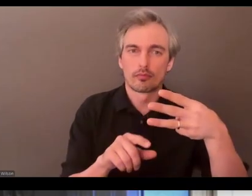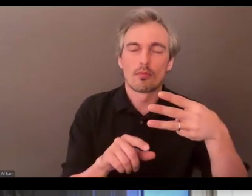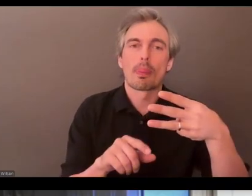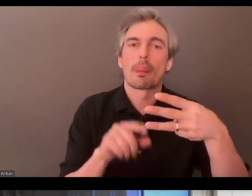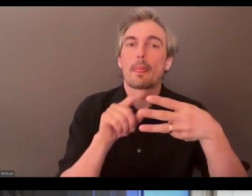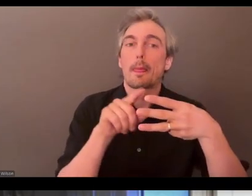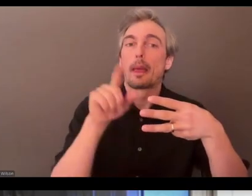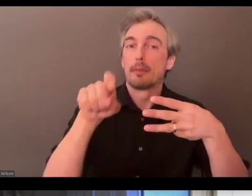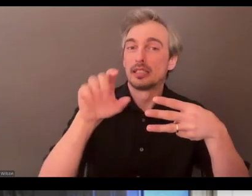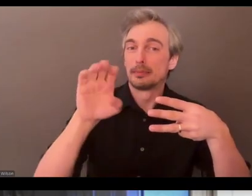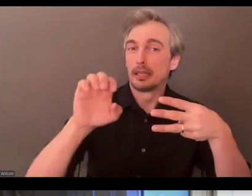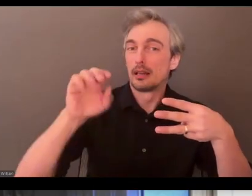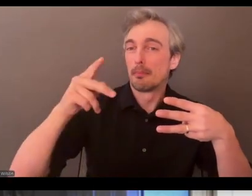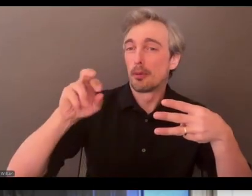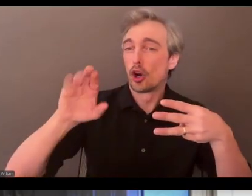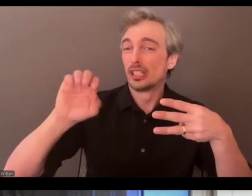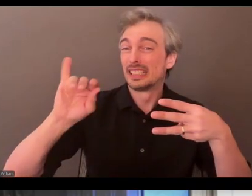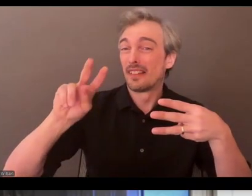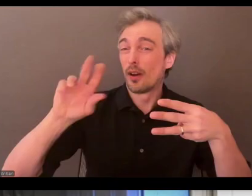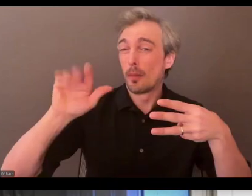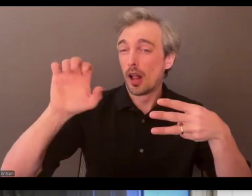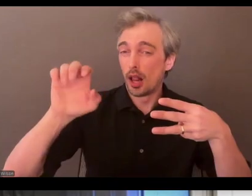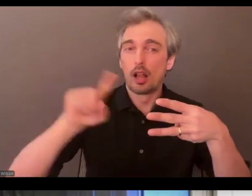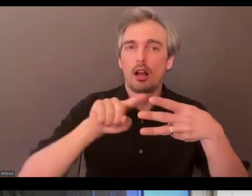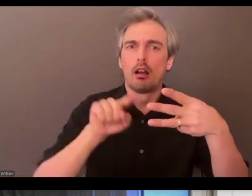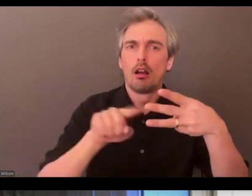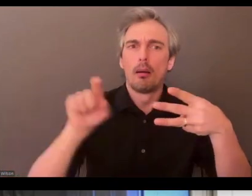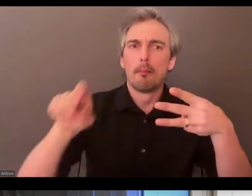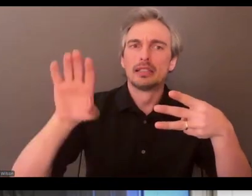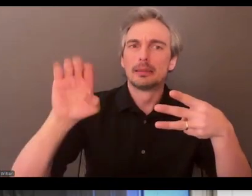すべての層が一致すると、デ ータは包括的な物語に変わります。